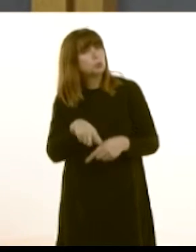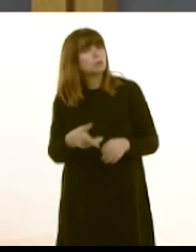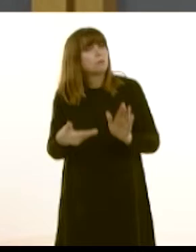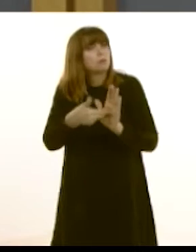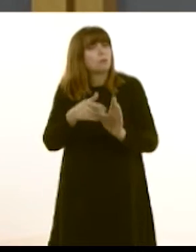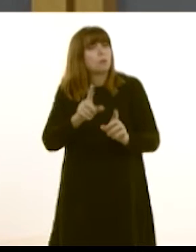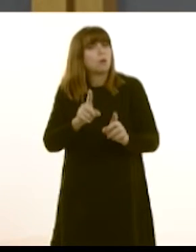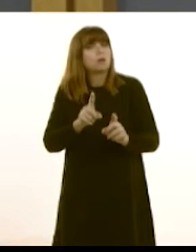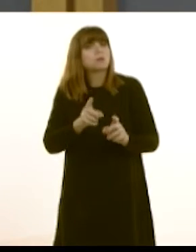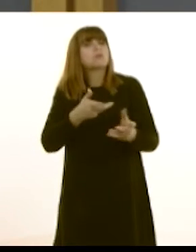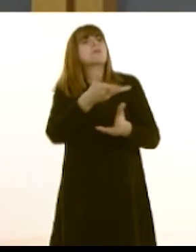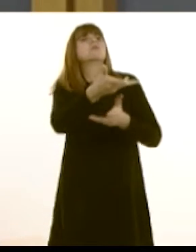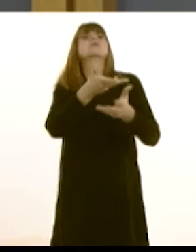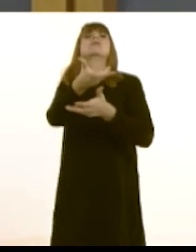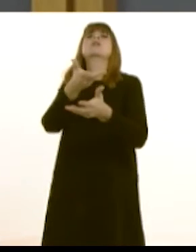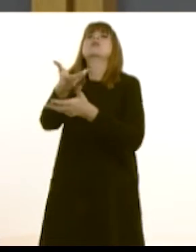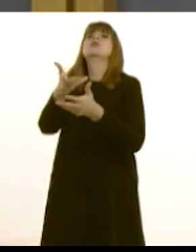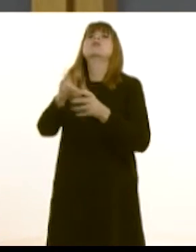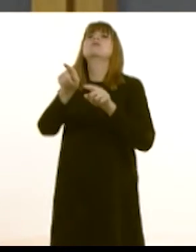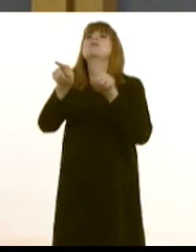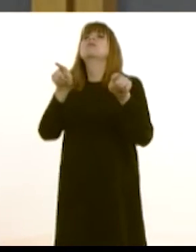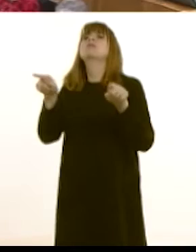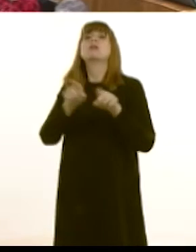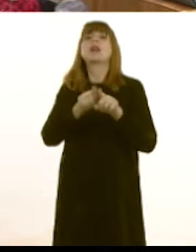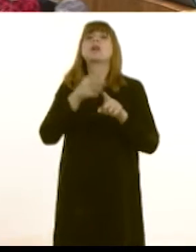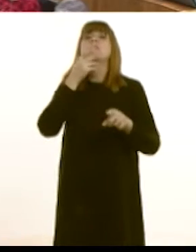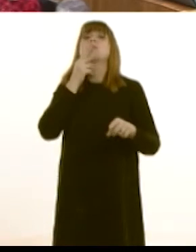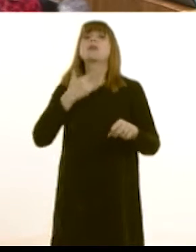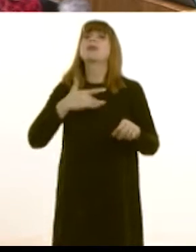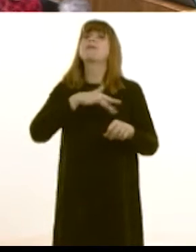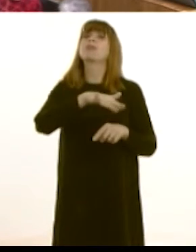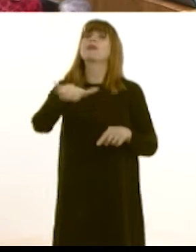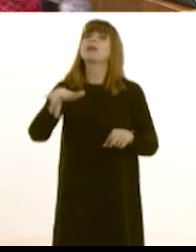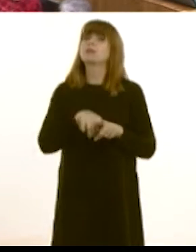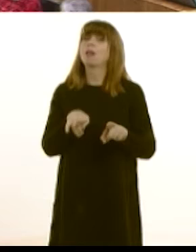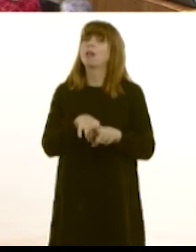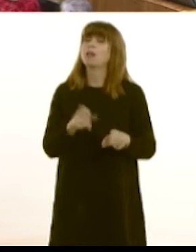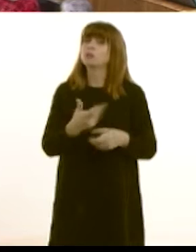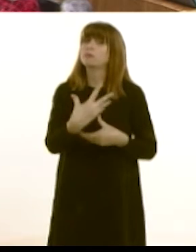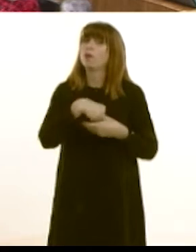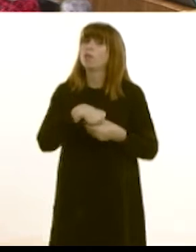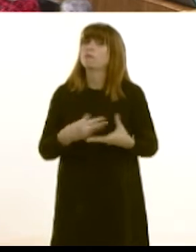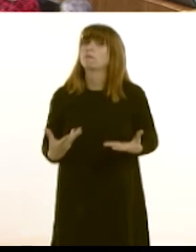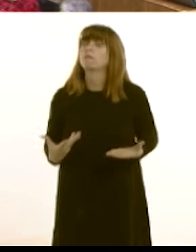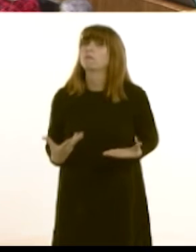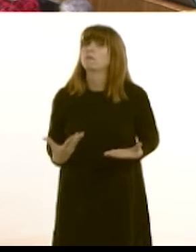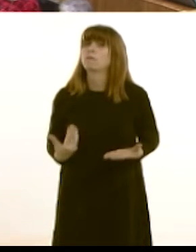Carwyn Jones: Mae hynnyín iawn. Nid jest busnesau lleol, wrth gwrs, sydd ‚ diddordeb yn hwn.